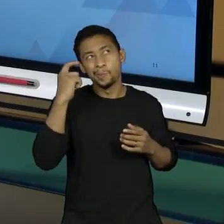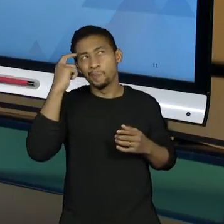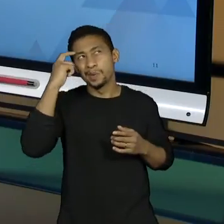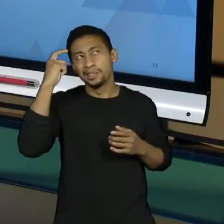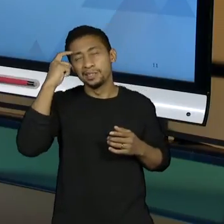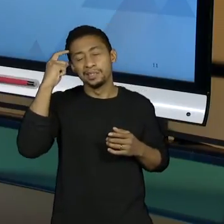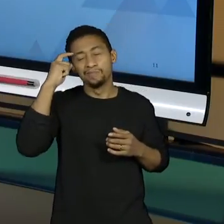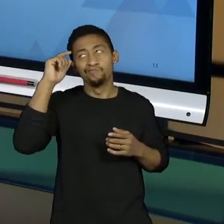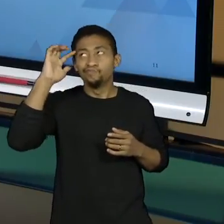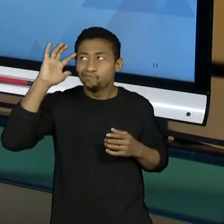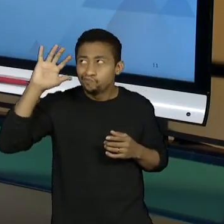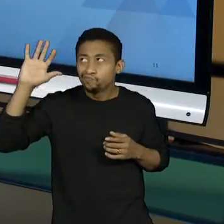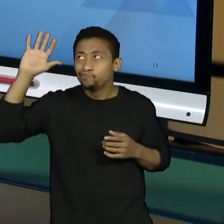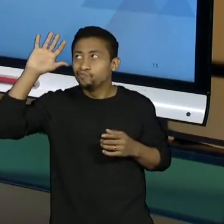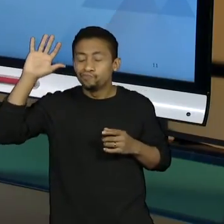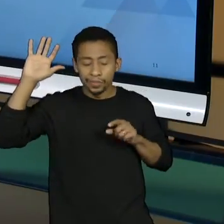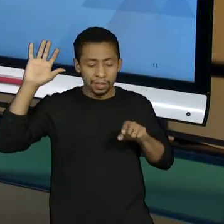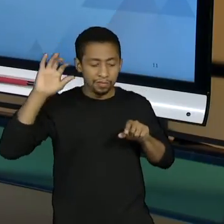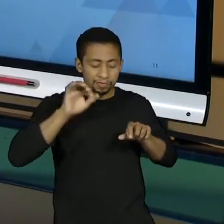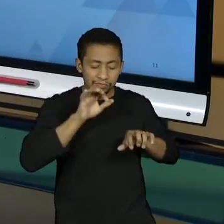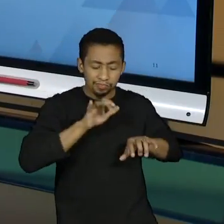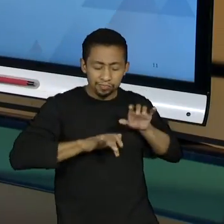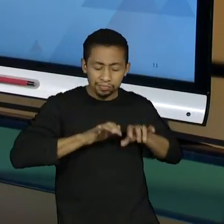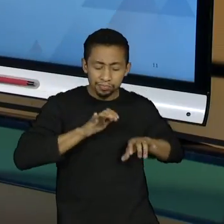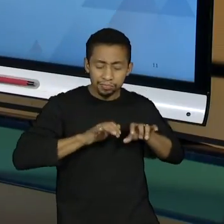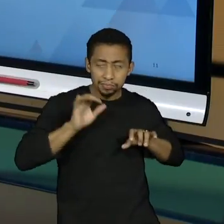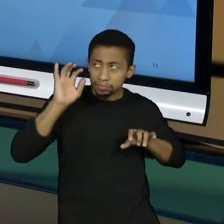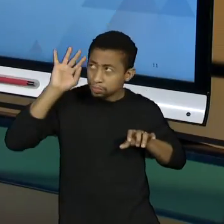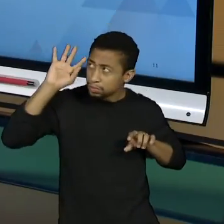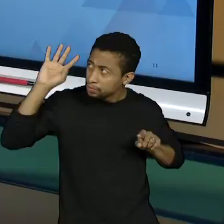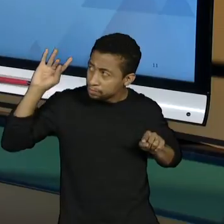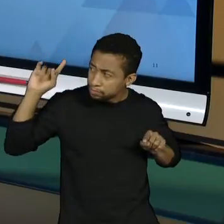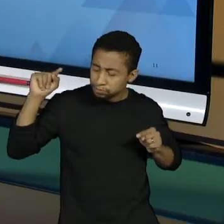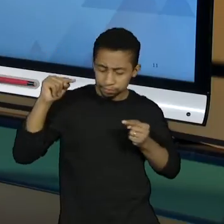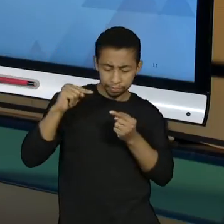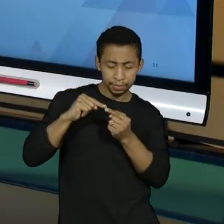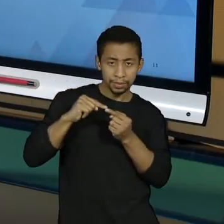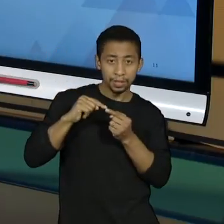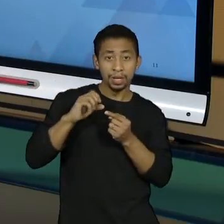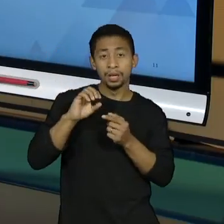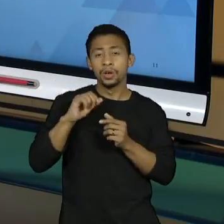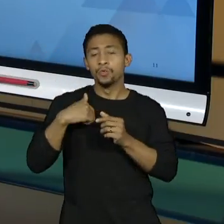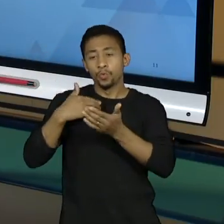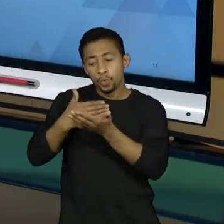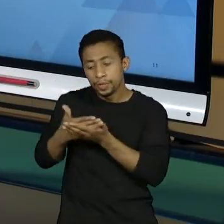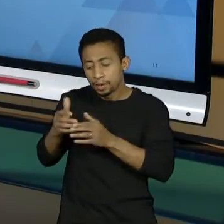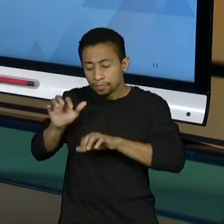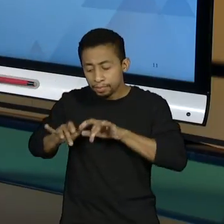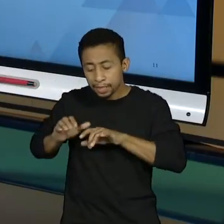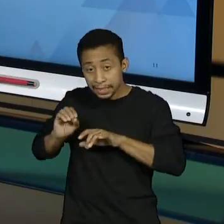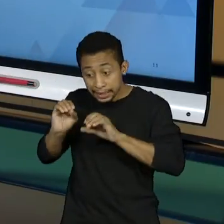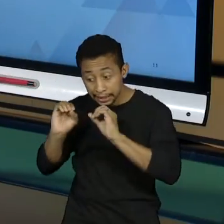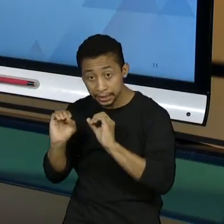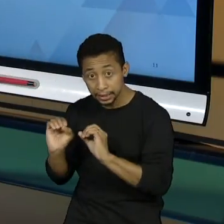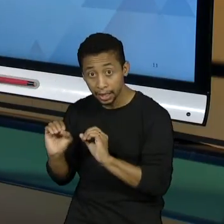DESENVOLVER OU INTEGRAR, LEMBRA QUE A GENTE CONVERSOU LÁ ATRÁS? EU VOU DESENVOLVER DO ZERO OU FAZER A INTEGRAÇÃO? ESCOLHO UMA DELAS, OU